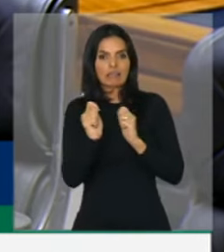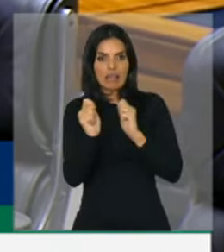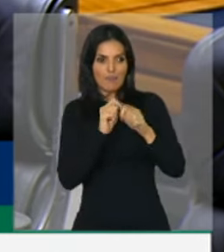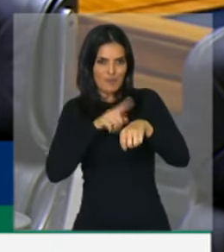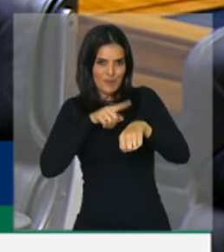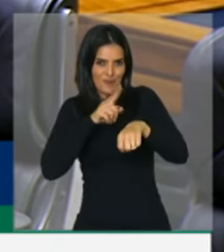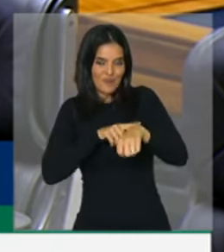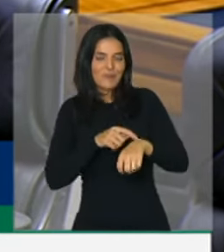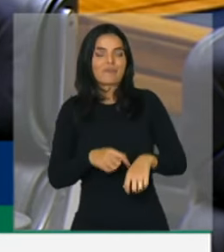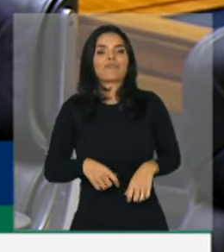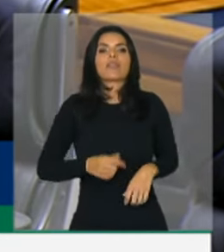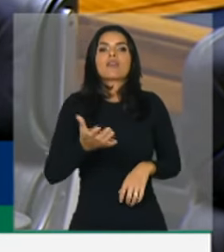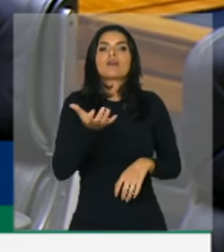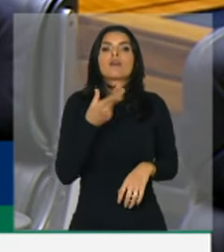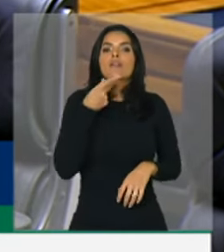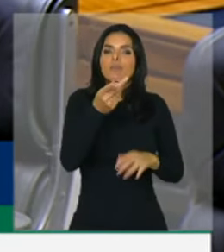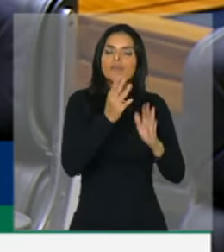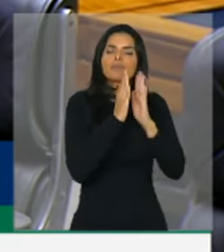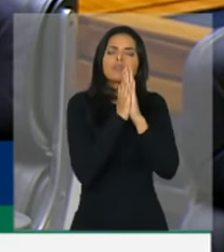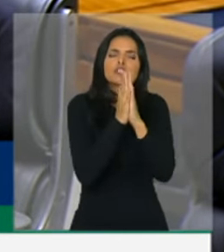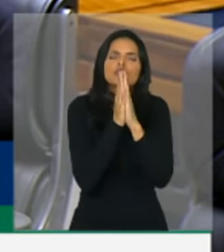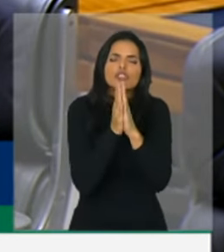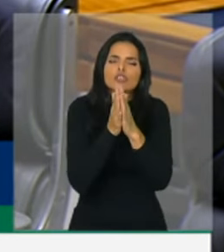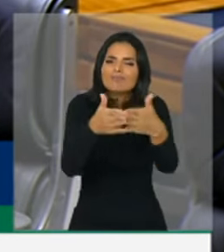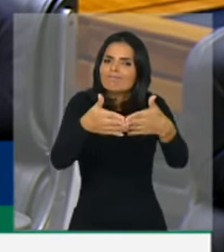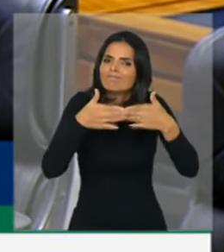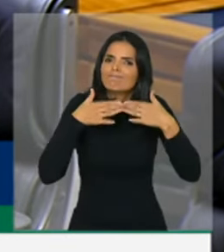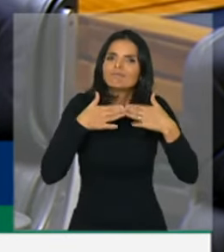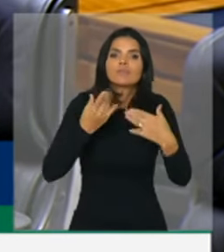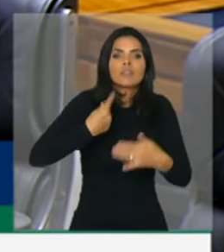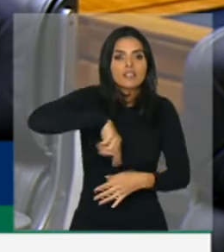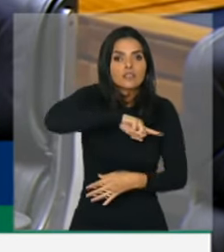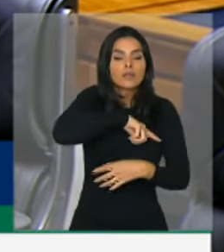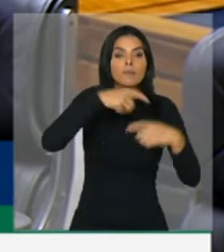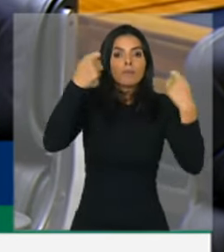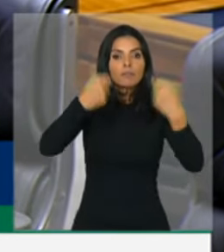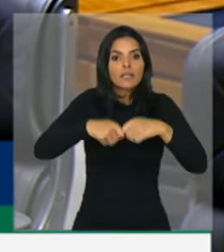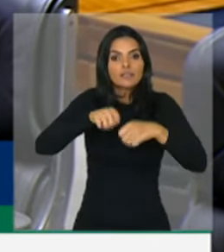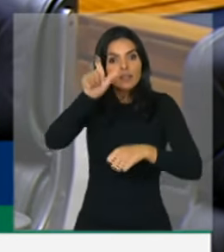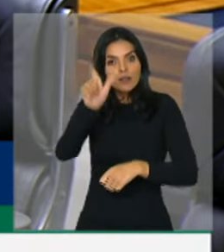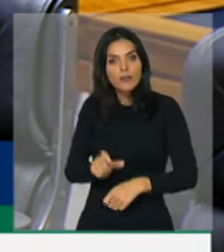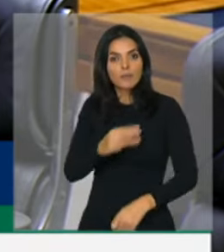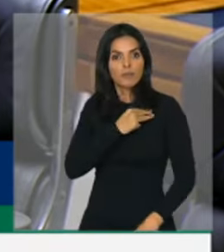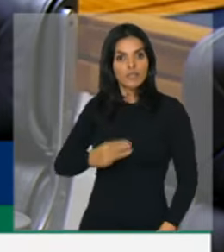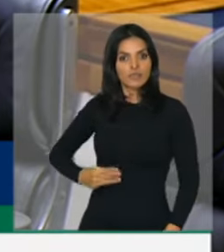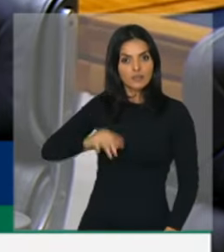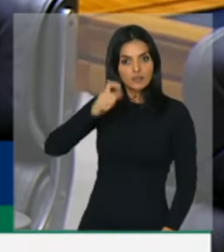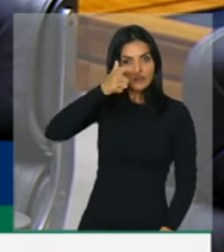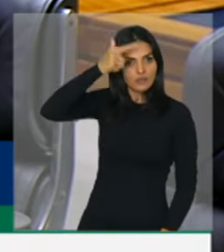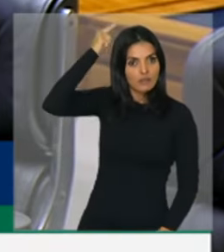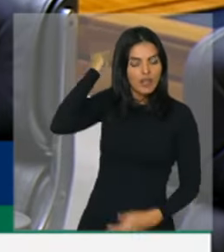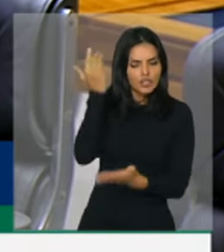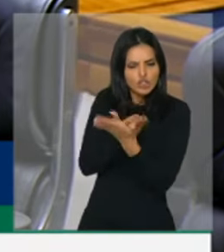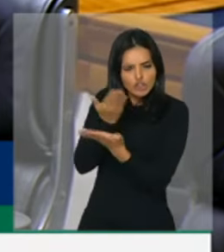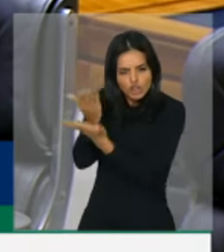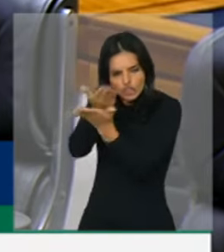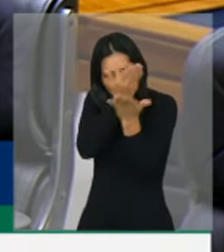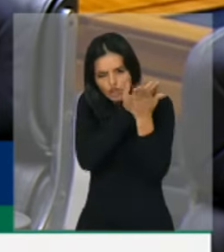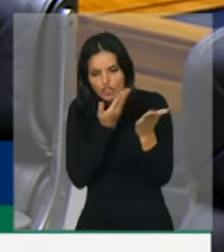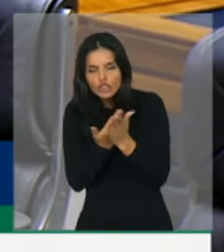PRECISAMOS QUE O MINISTRO DA ECONOMIA FAÇA OS ESTUDOS NECESSÁRIOS E A GENTE REED ITE A PEC DA GUERRA. ESTAMOS